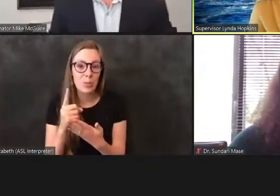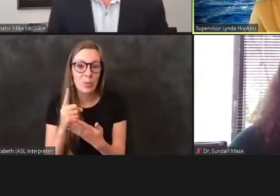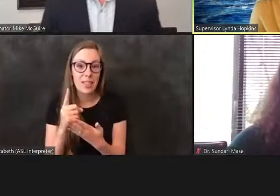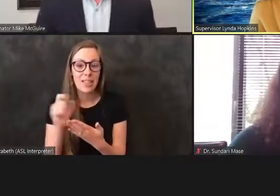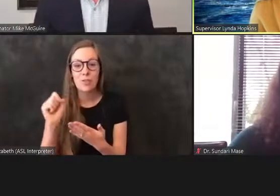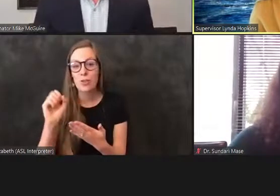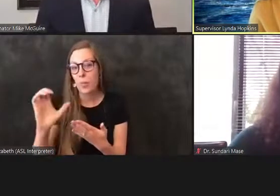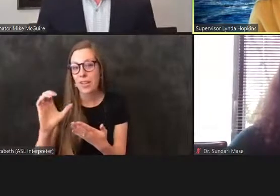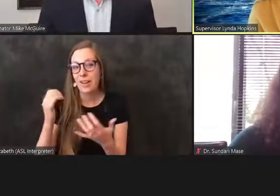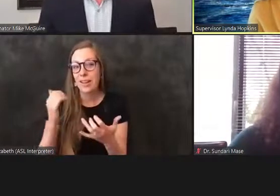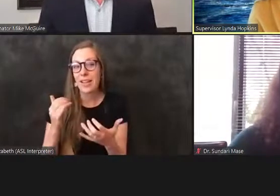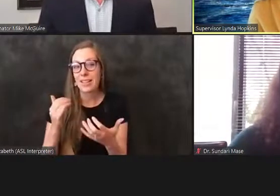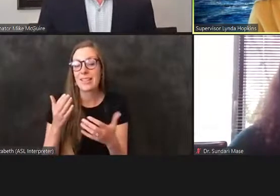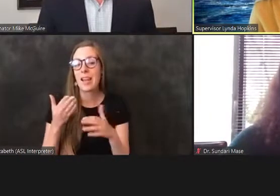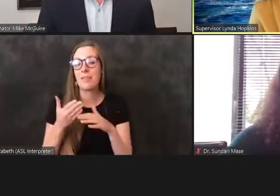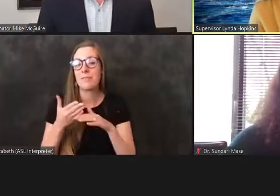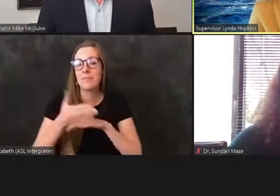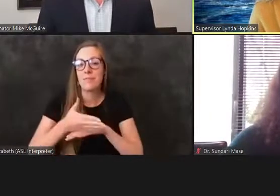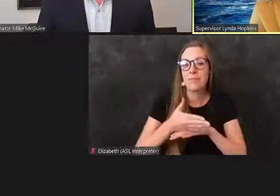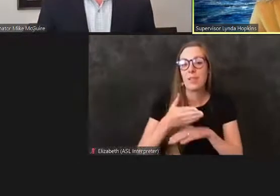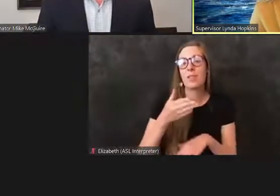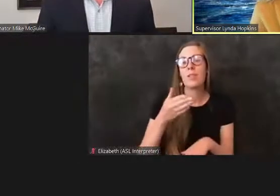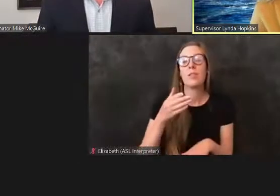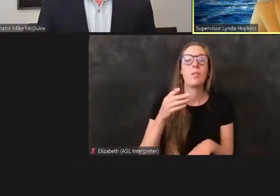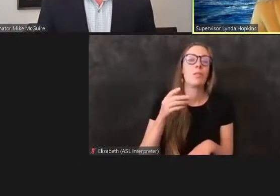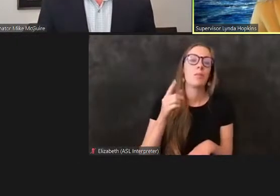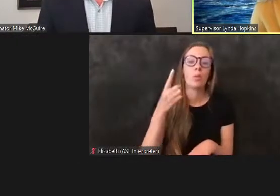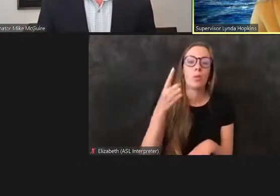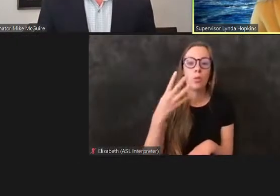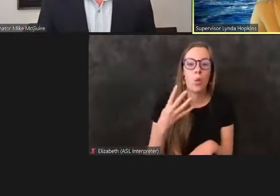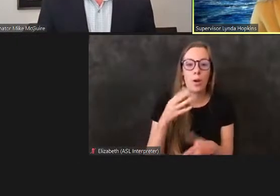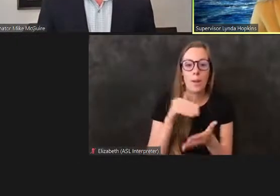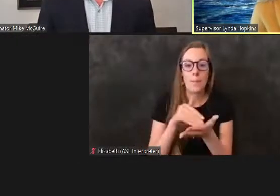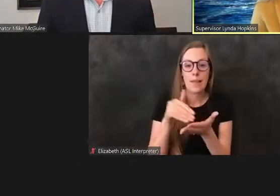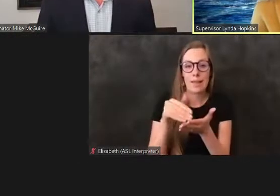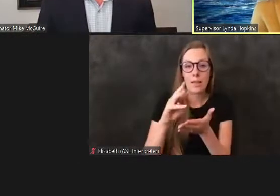La buena noticia es que queremos compartir esta semana que el condado Sonoma Paul marca de cuarto de millón de.